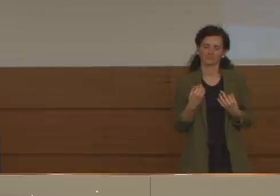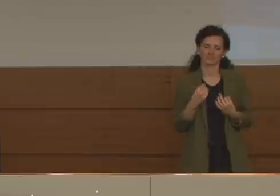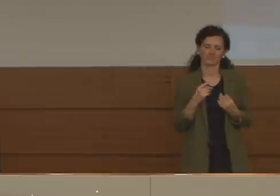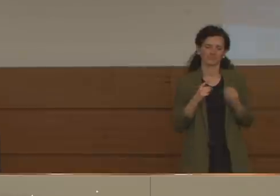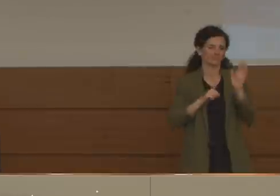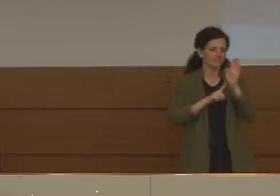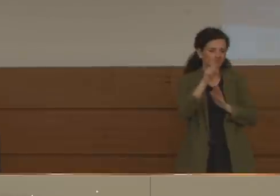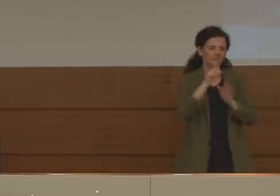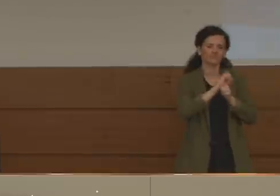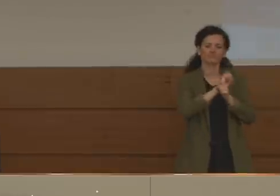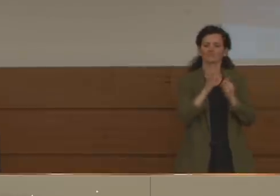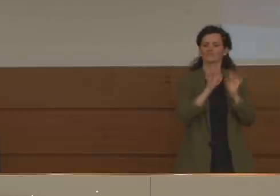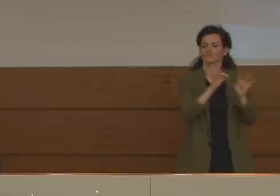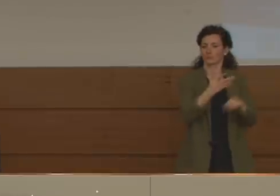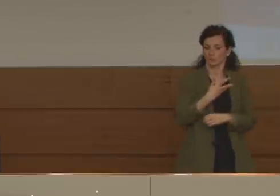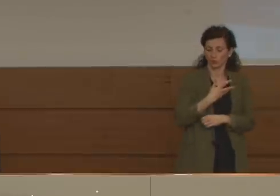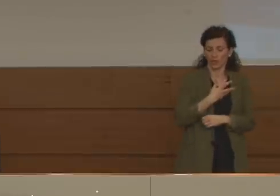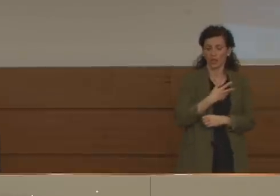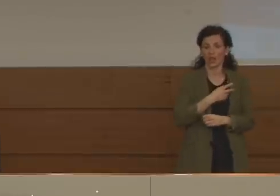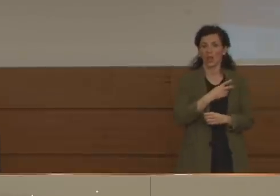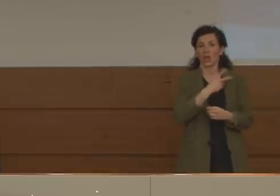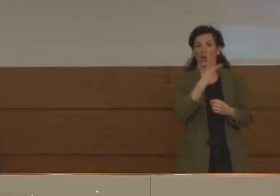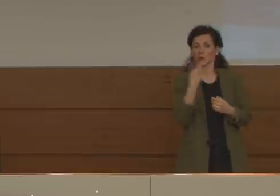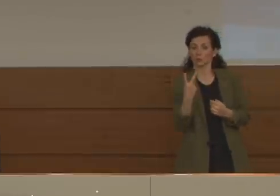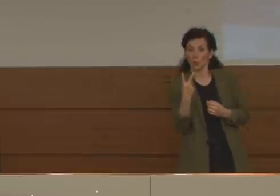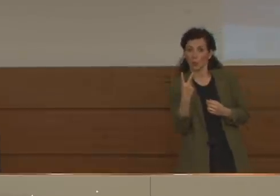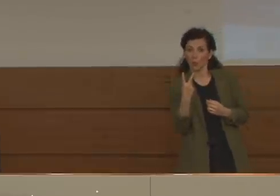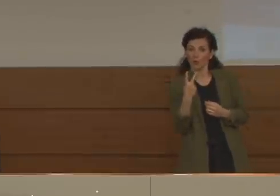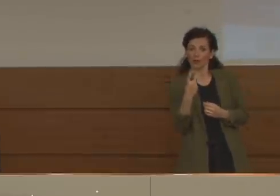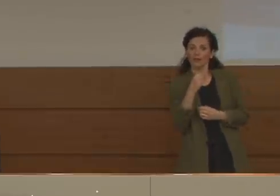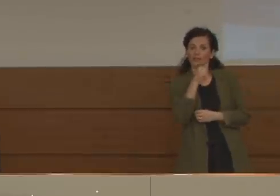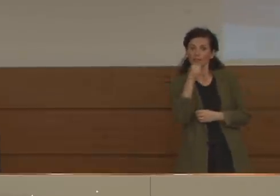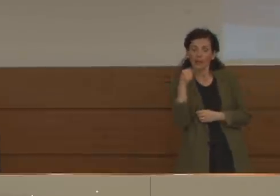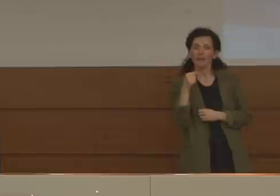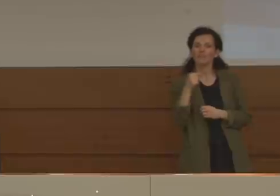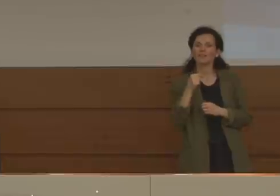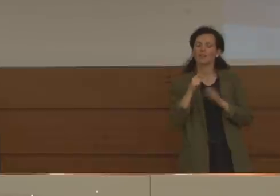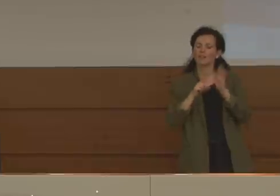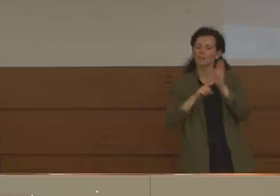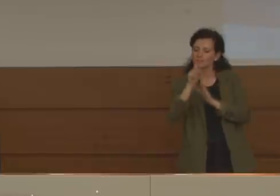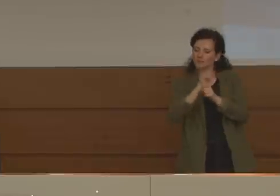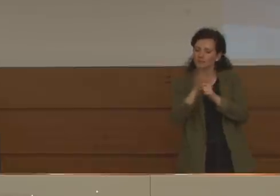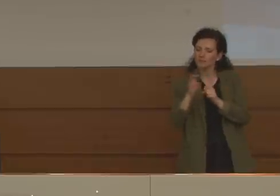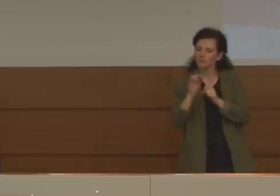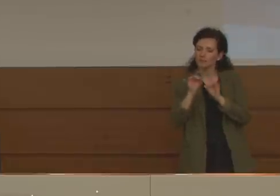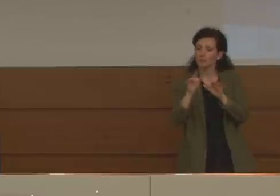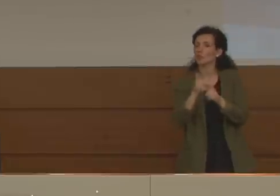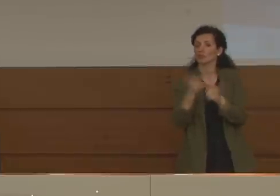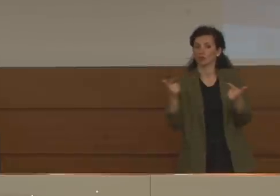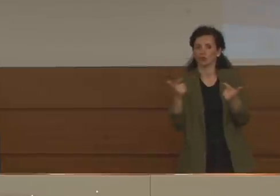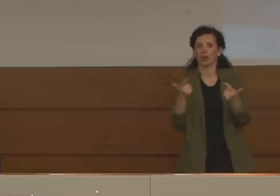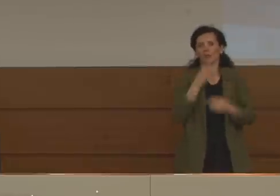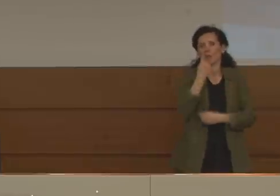e poi ce ne vogliono altri due per essere dichiarati negativi. Quindi sono almeno tre tamponi a persona.